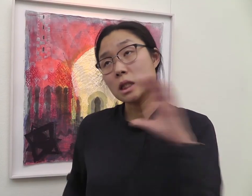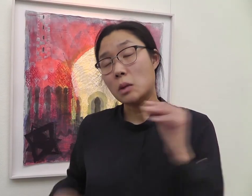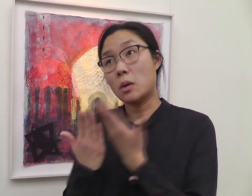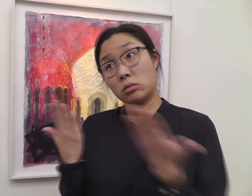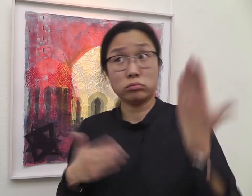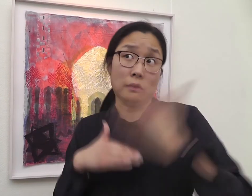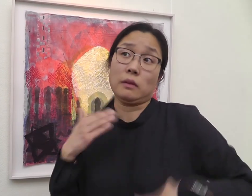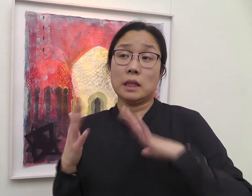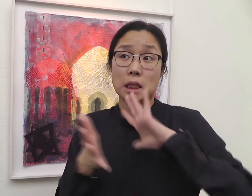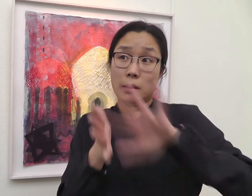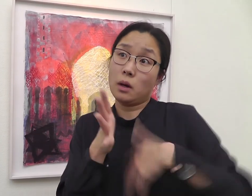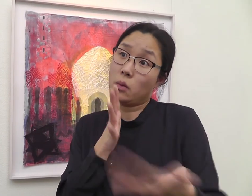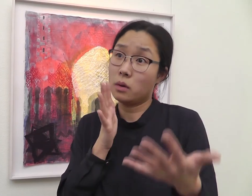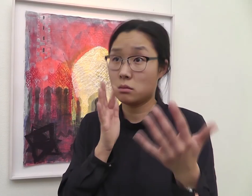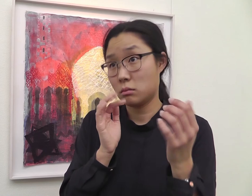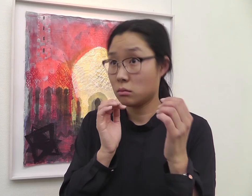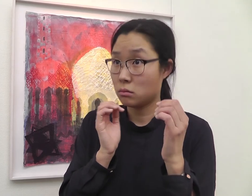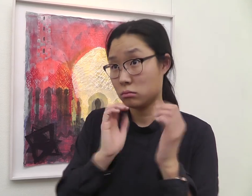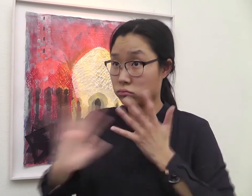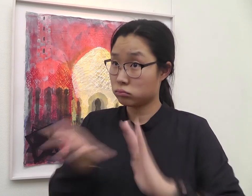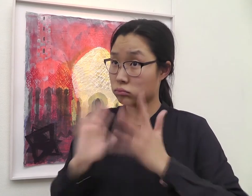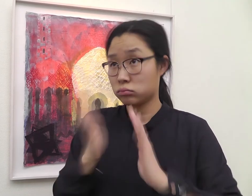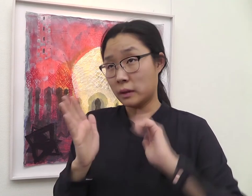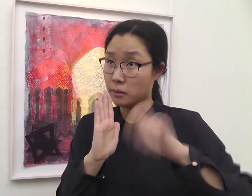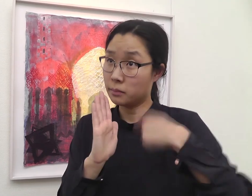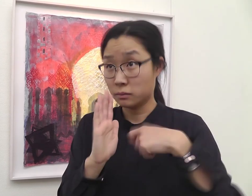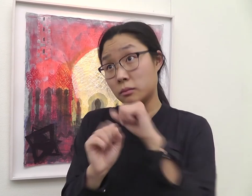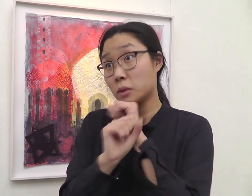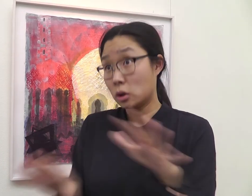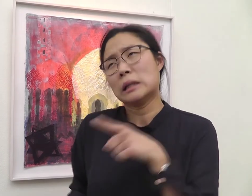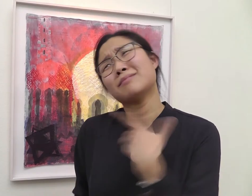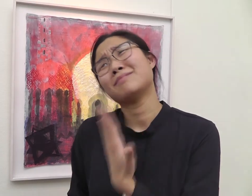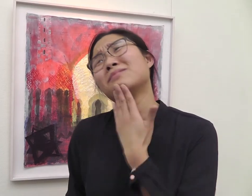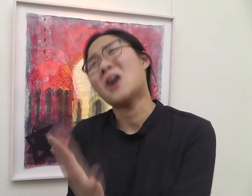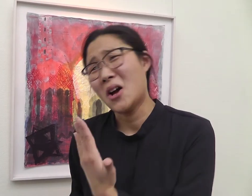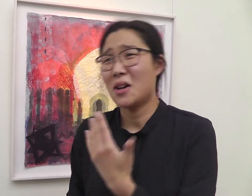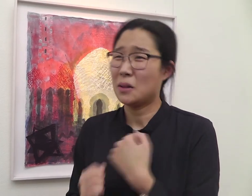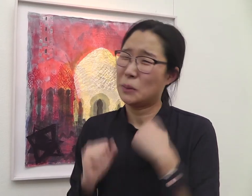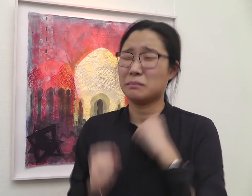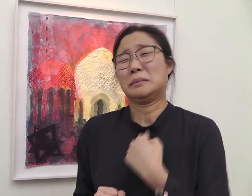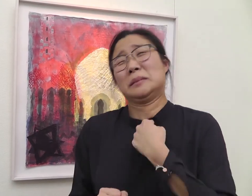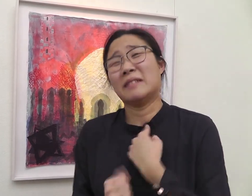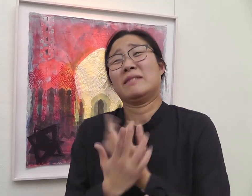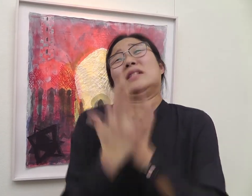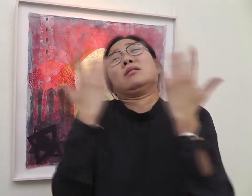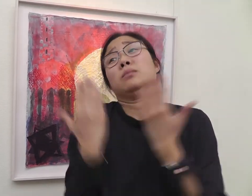Vissa museum har teckenspråk redan det finns teckenspråksfilmer och sån information och det tycker jag är jättebra för mig.